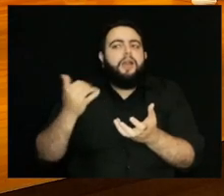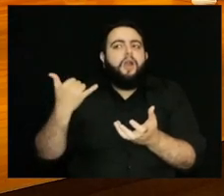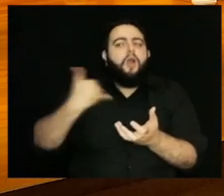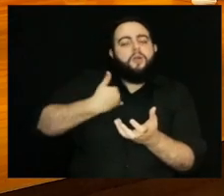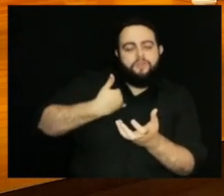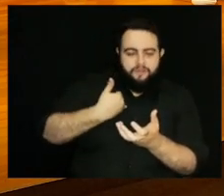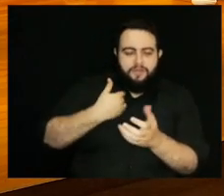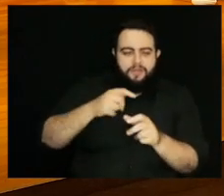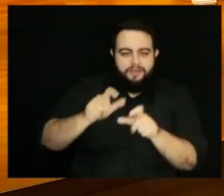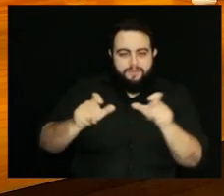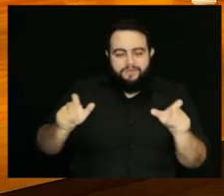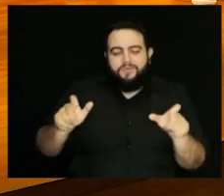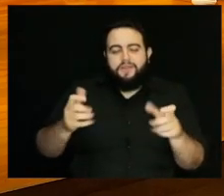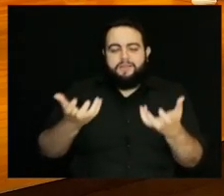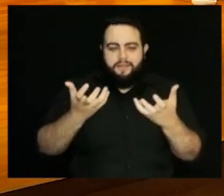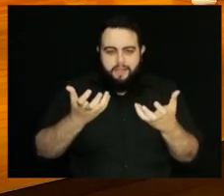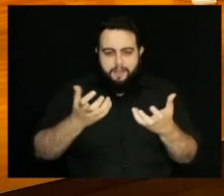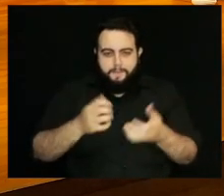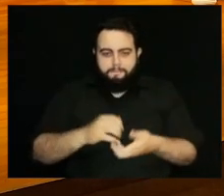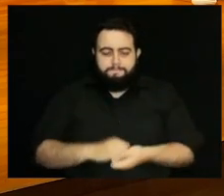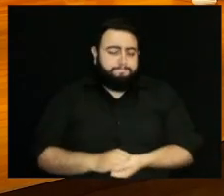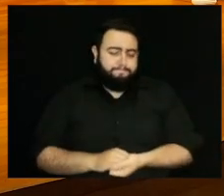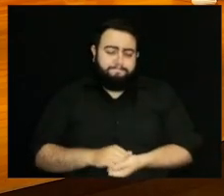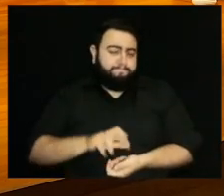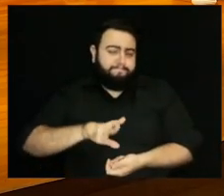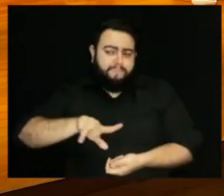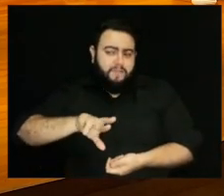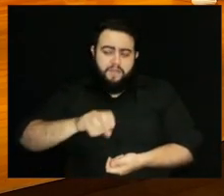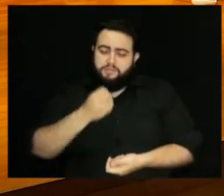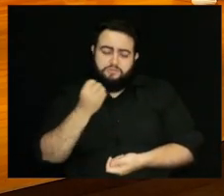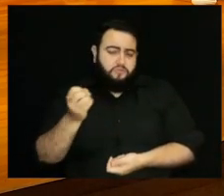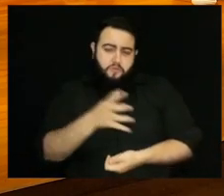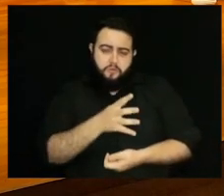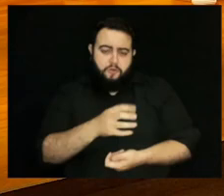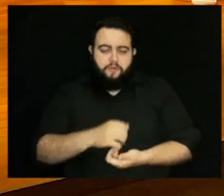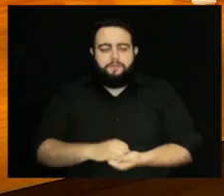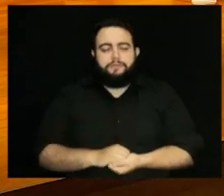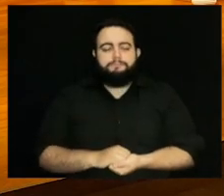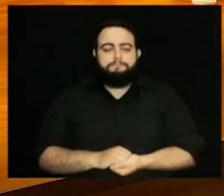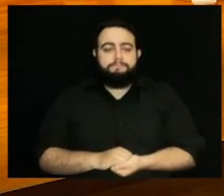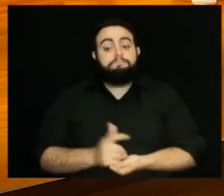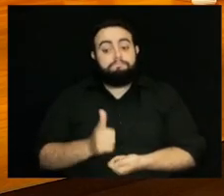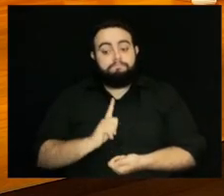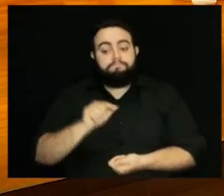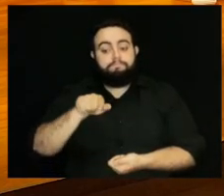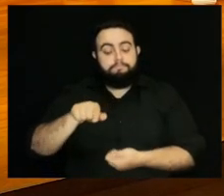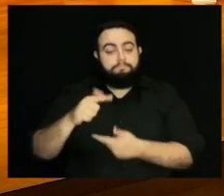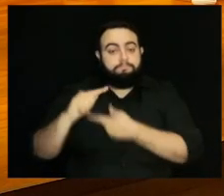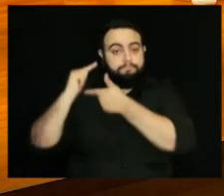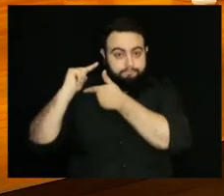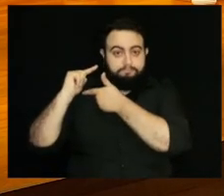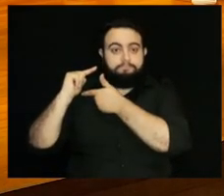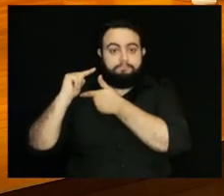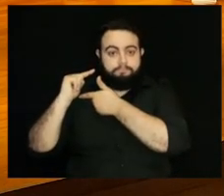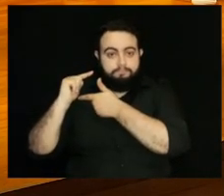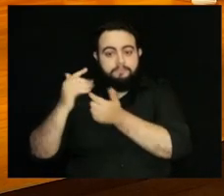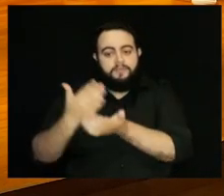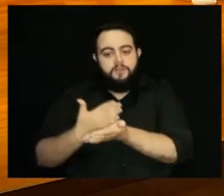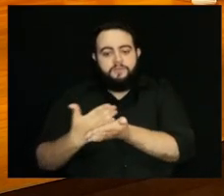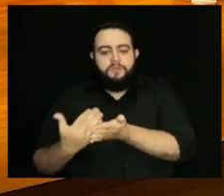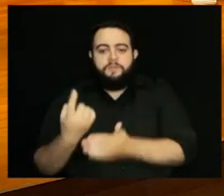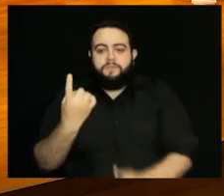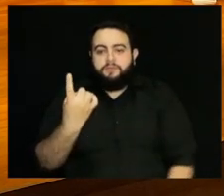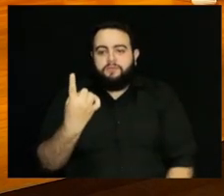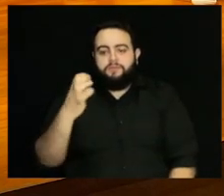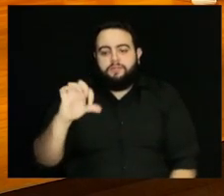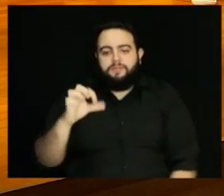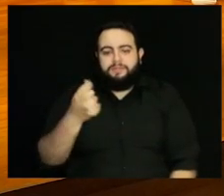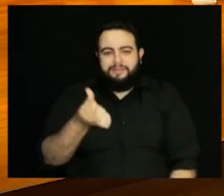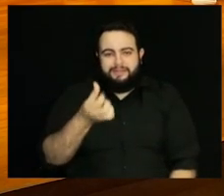não é um fenômeno novo. E aí a gente chega nessa geração que daí a partir de 1963; e. aí a gente tem